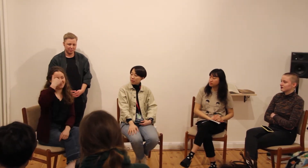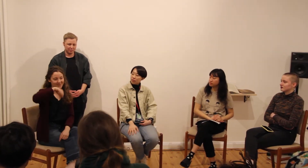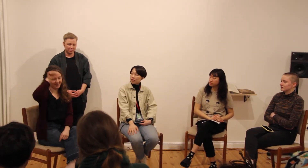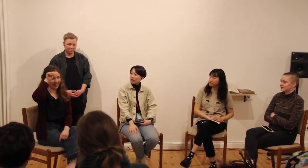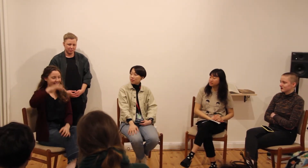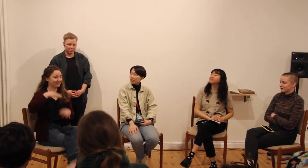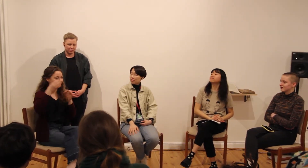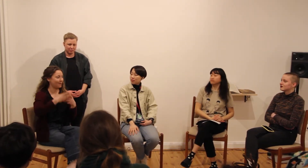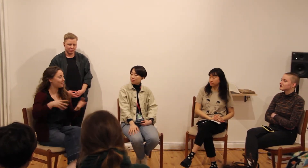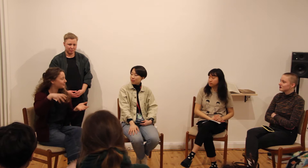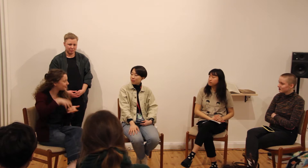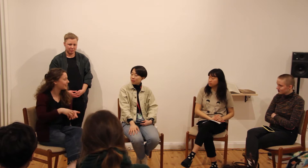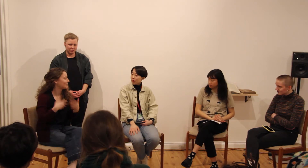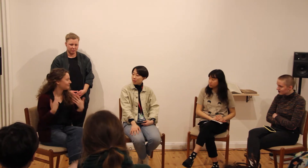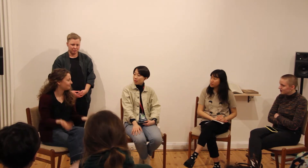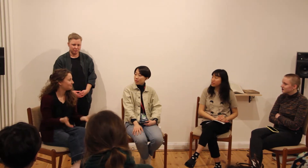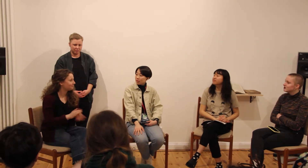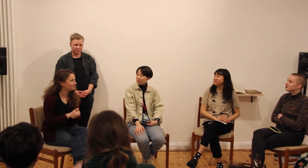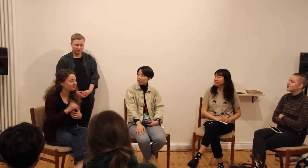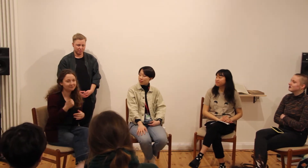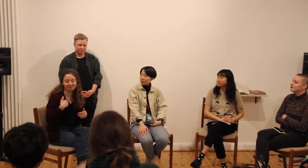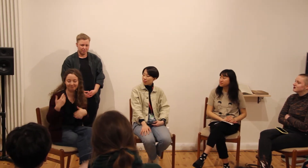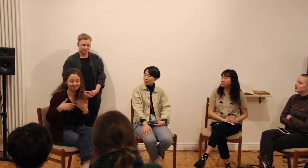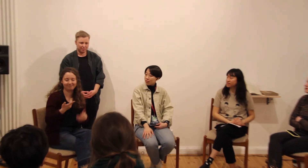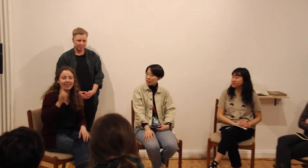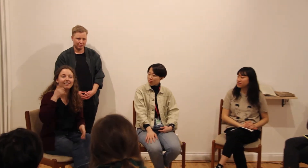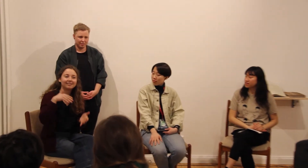habe ich ein Studium hier in Berlin angefangen und bin in die Großstadt gegangen.